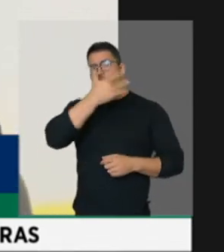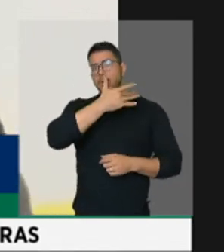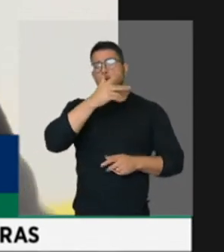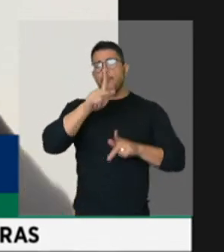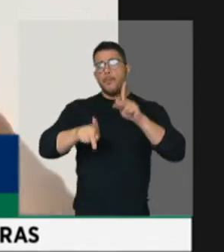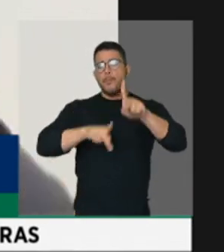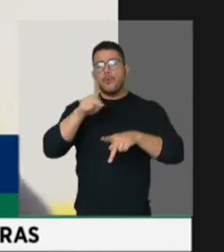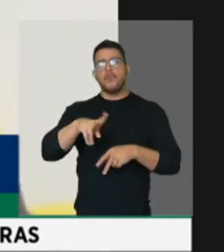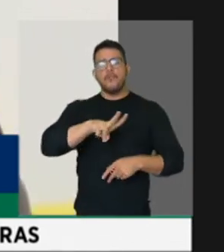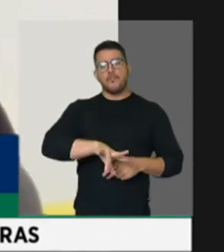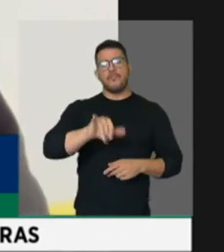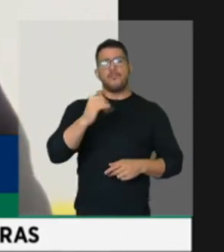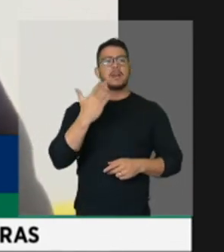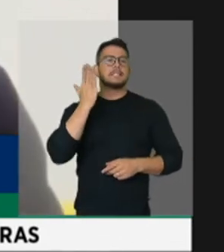DIANTE DE UM CRIME DE LESA PÁ TRIA. COM ELE NÃO PODEMOS